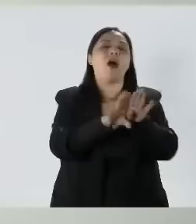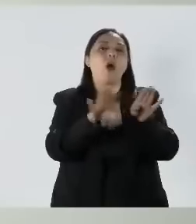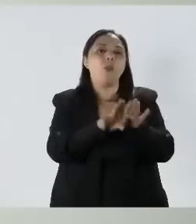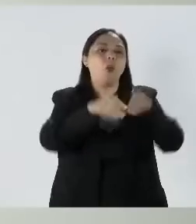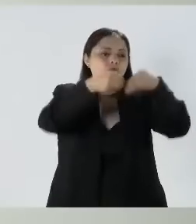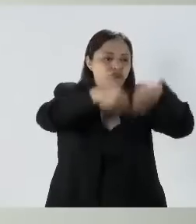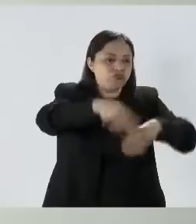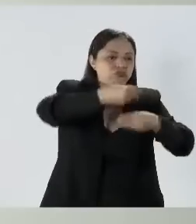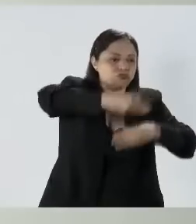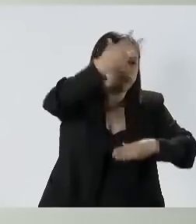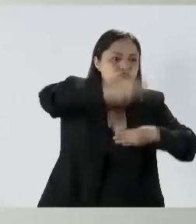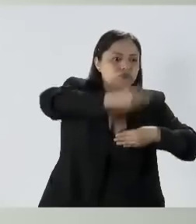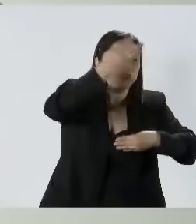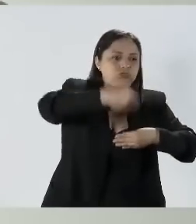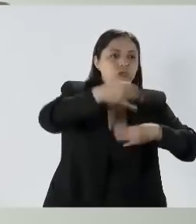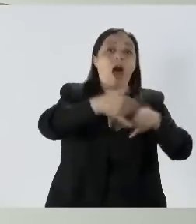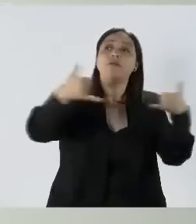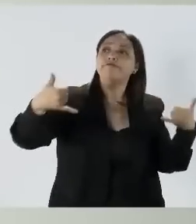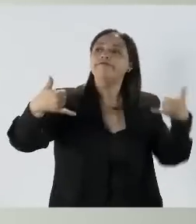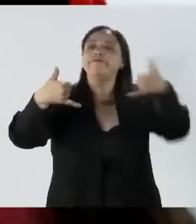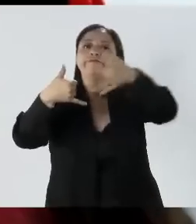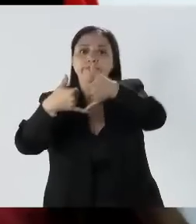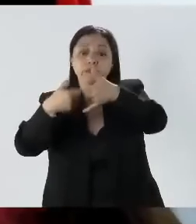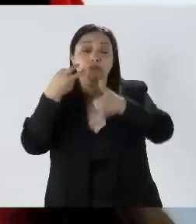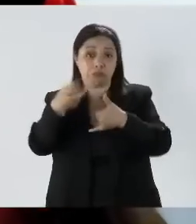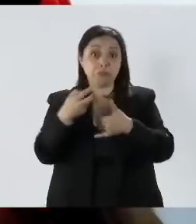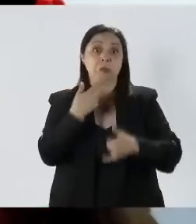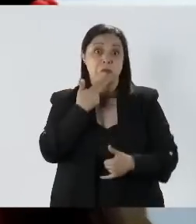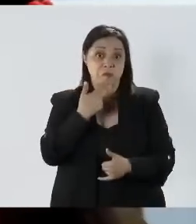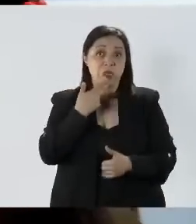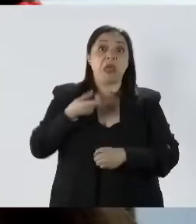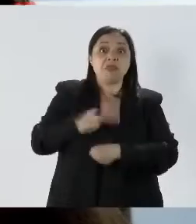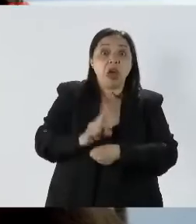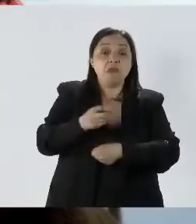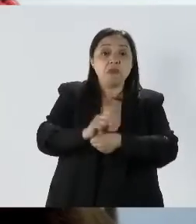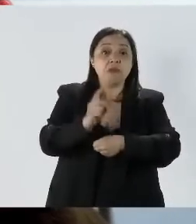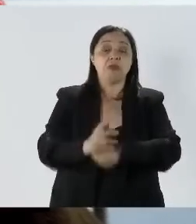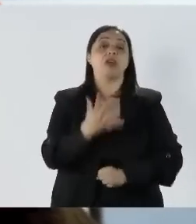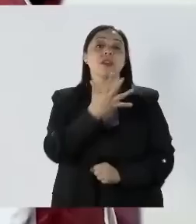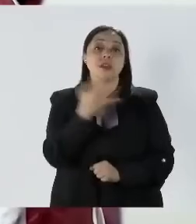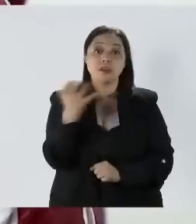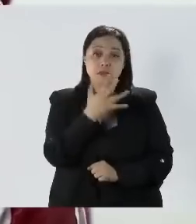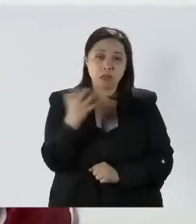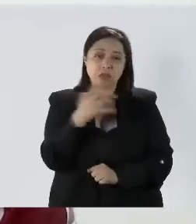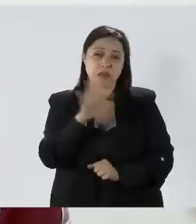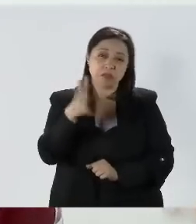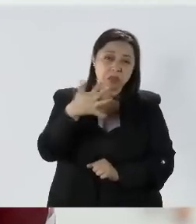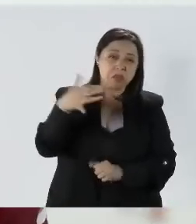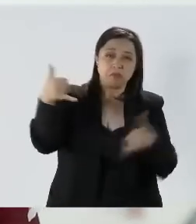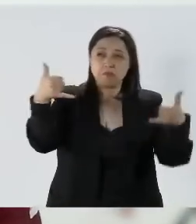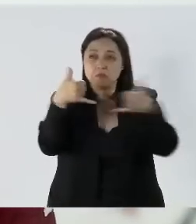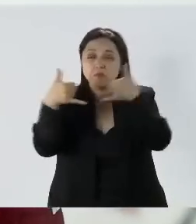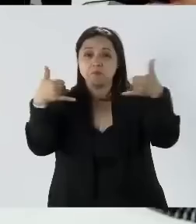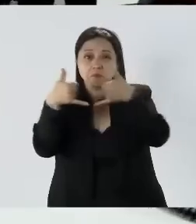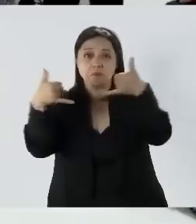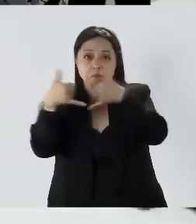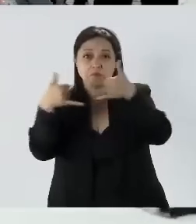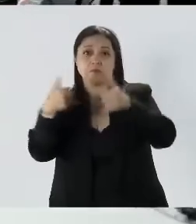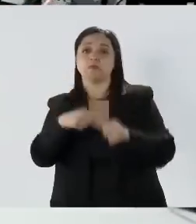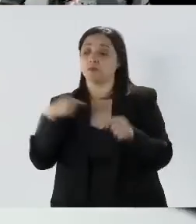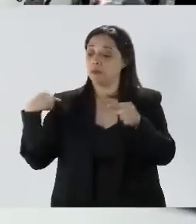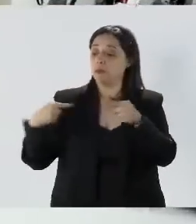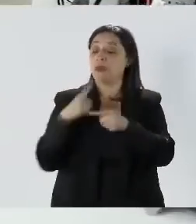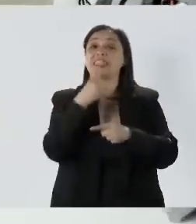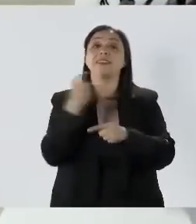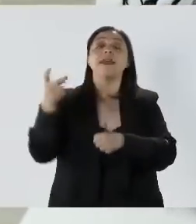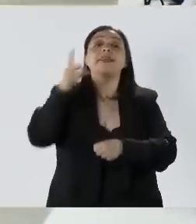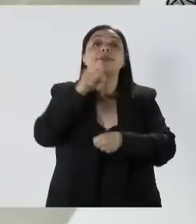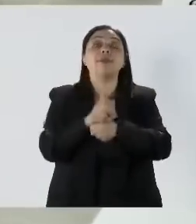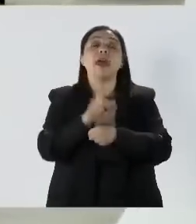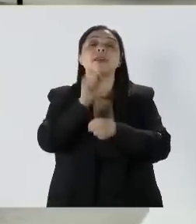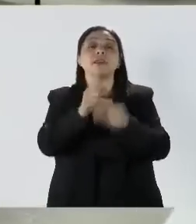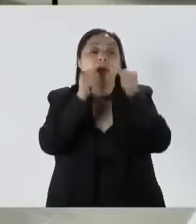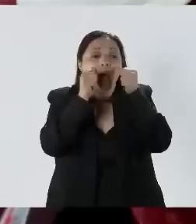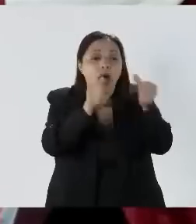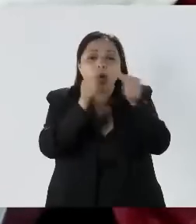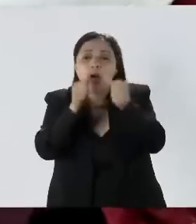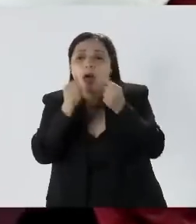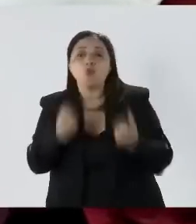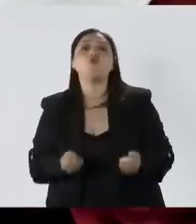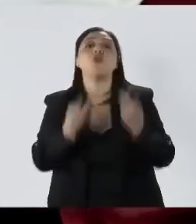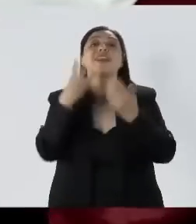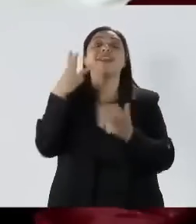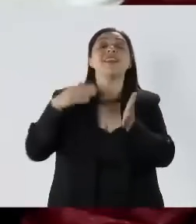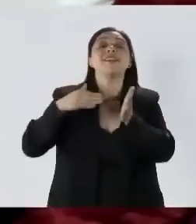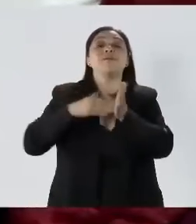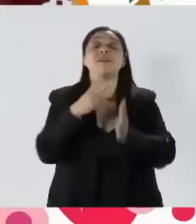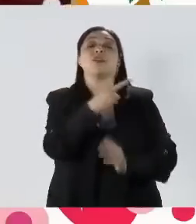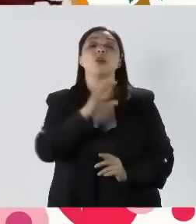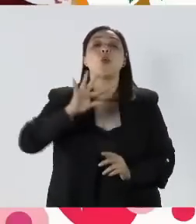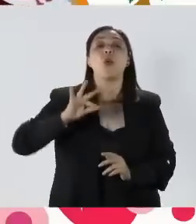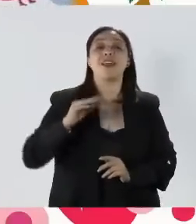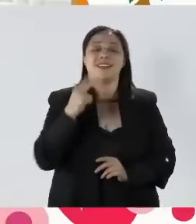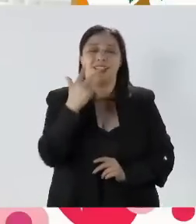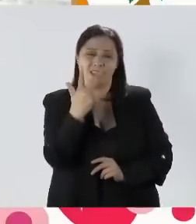éxito casi 500 llamadas diarias a este número y en 100 días hemos atendido 3244 fugas est echando a